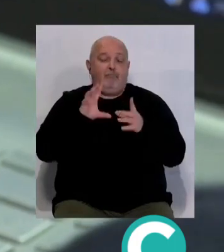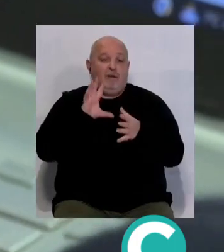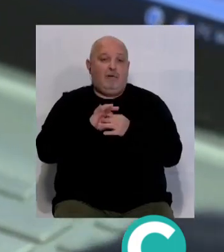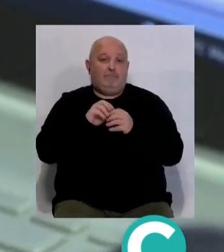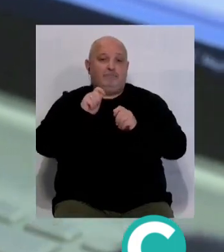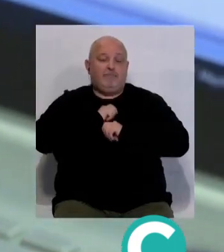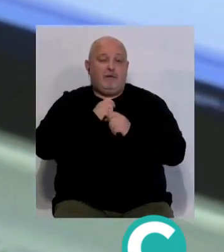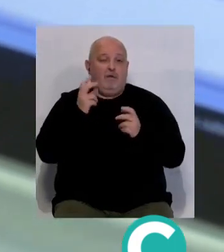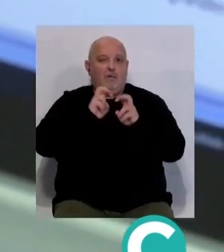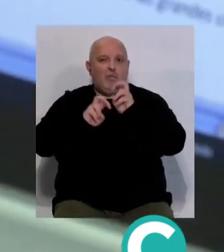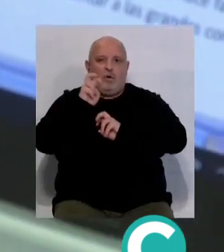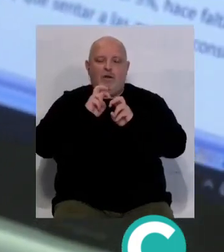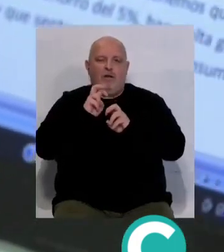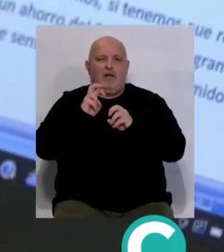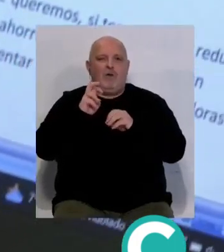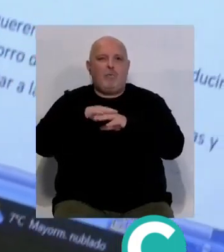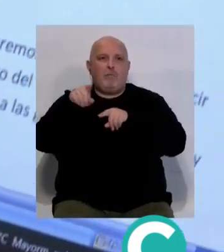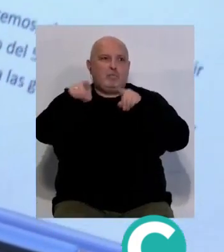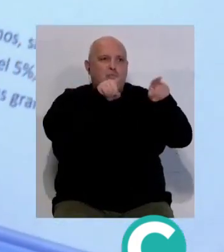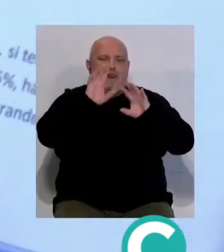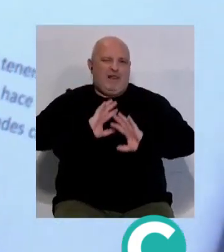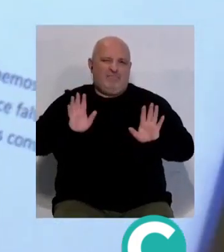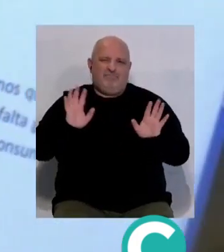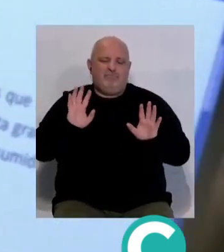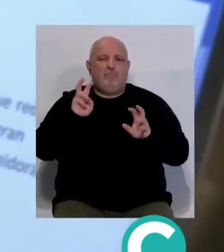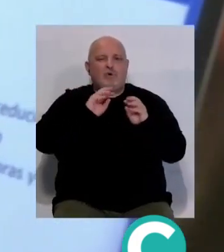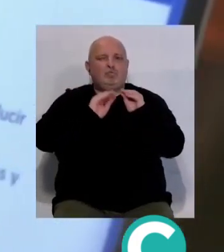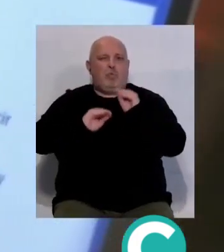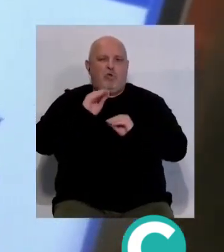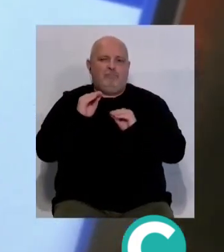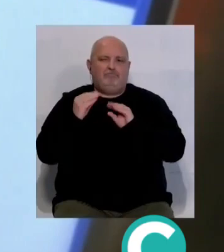que nos pide es que busquemos menos culpables y aportemos más soluciones y eso es lo que